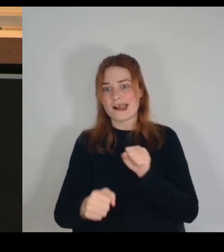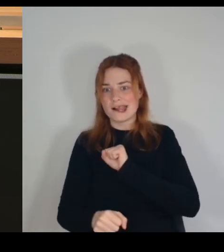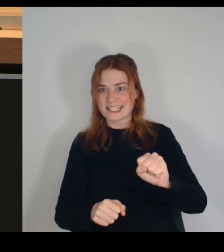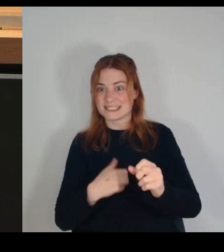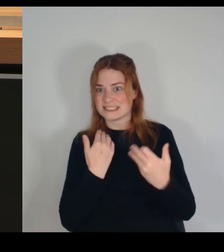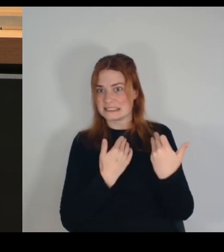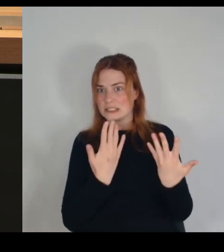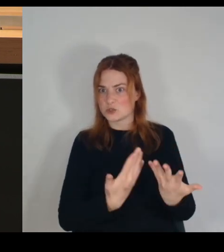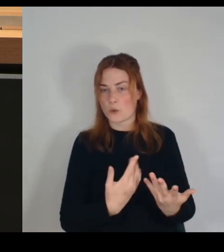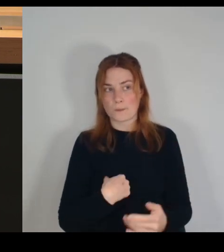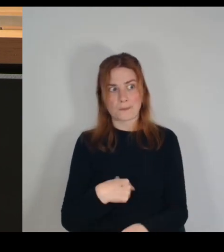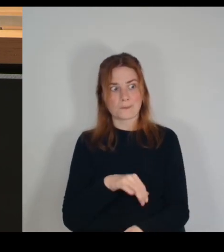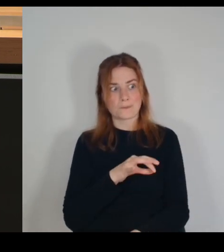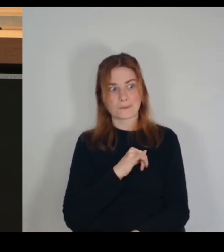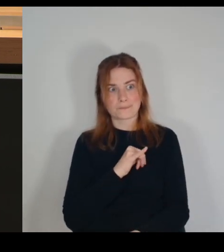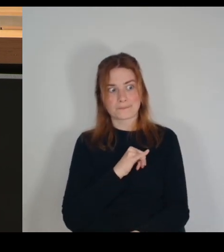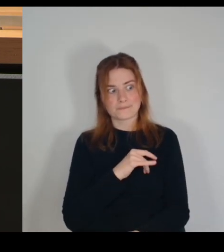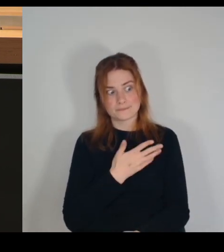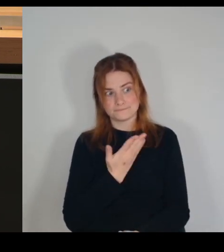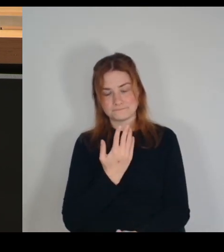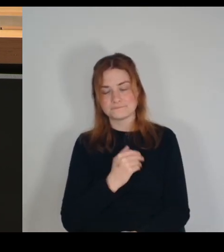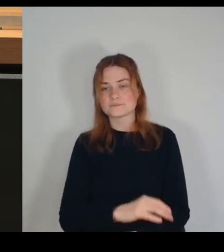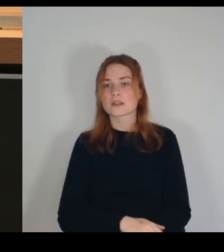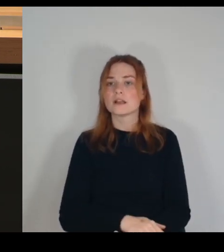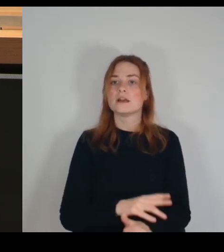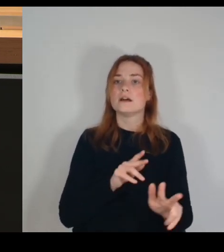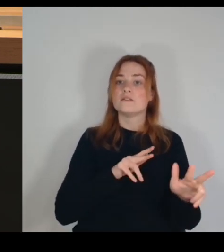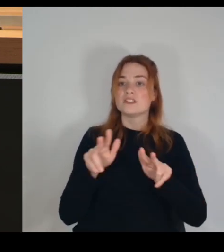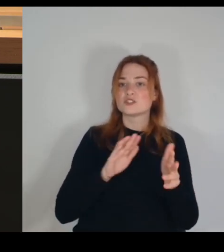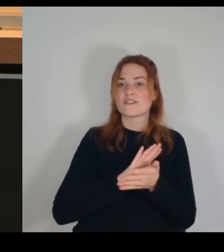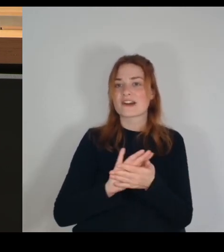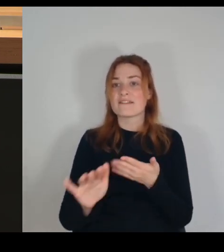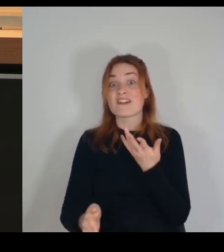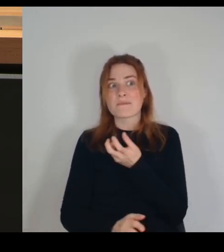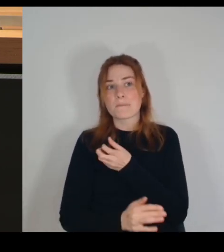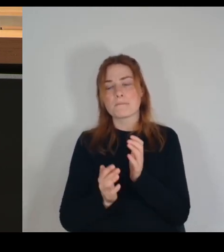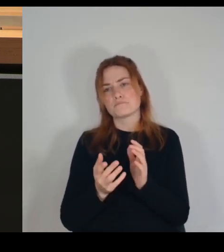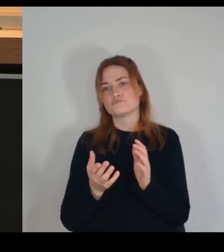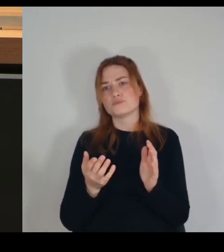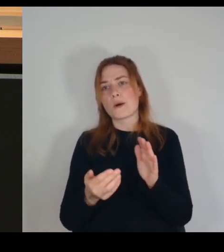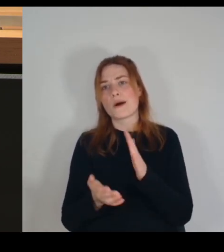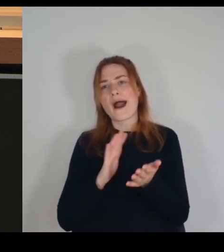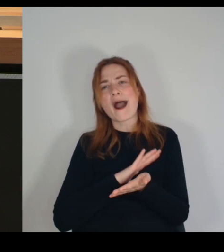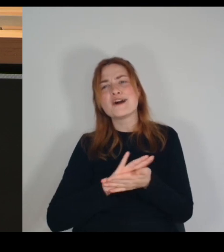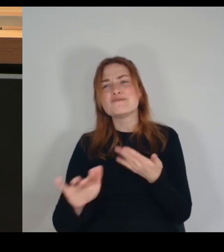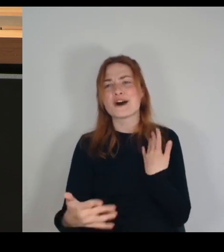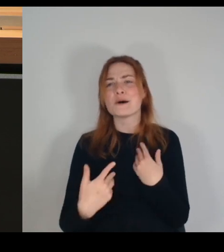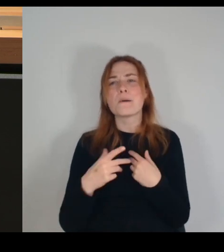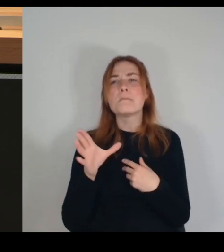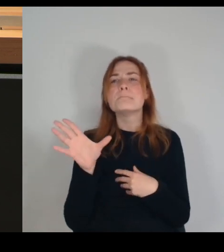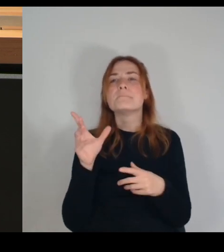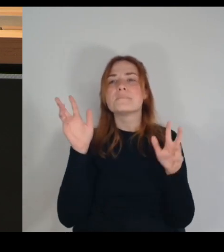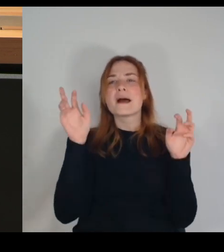links und ich möchte weiter aus Ihrem Antrag zitieren Die Beschlüsse wurden über Einwohneranträge und Bürgerbegehren angestoßen, also von